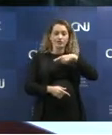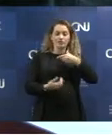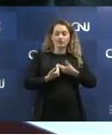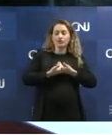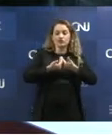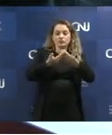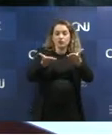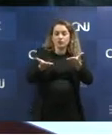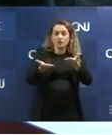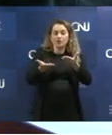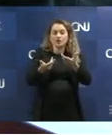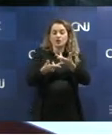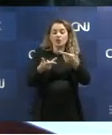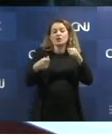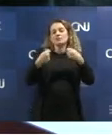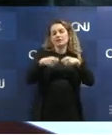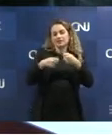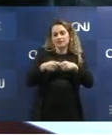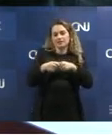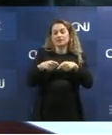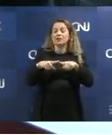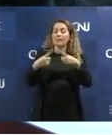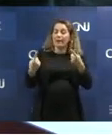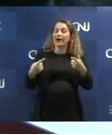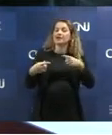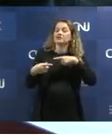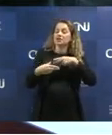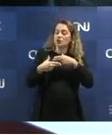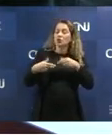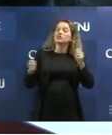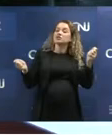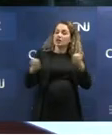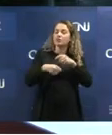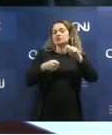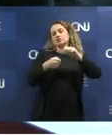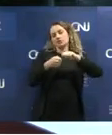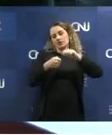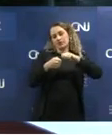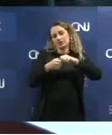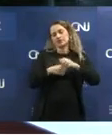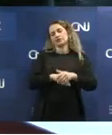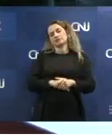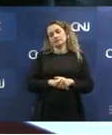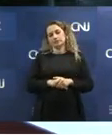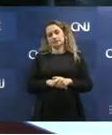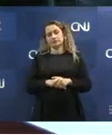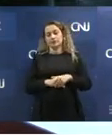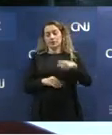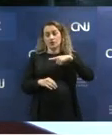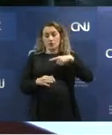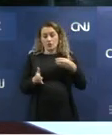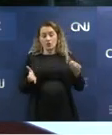Mas há coisas que são possíveis serem feitas e o relatório realmente ele é muito.